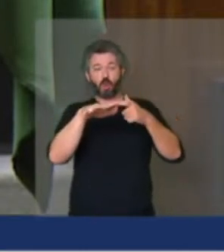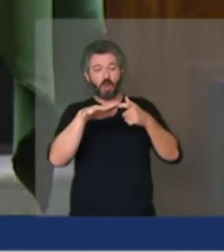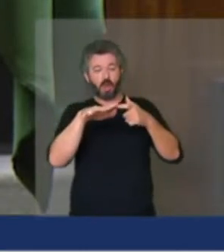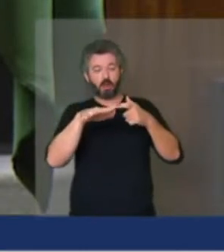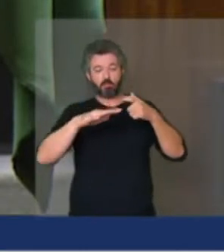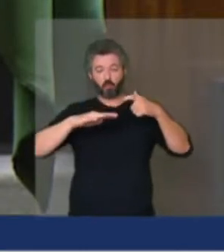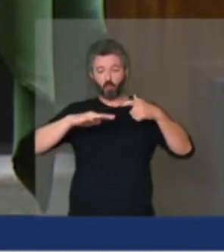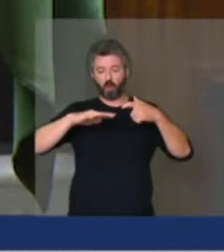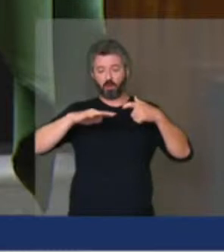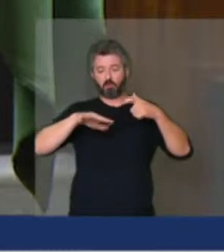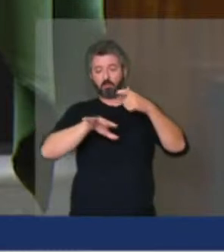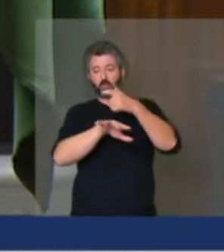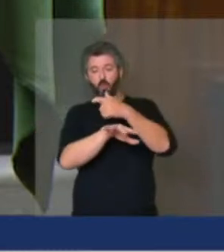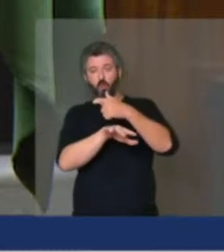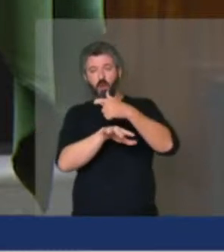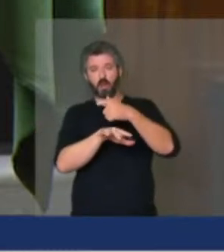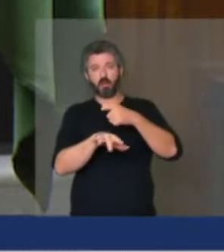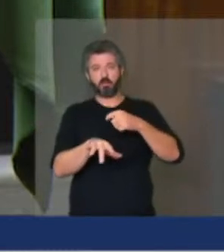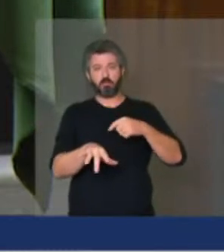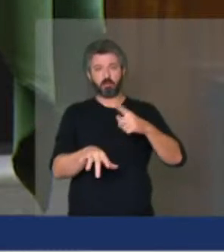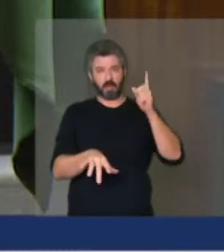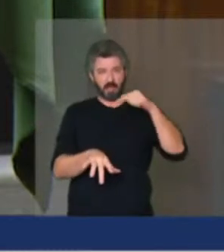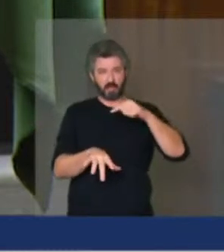QUE UMA ÁREA GEOGRÁFICA O TERRITÓRIO AONDE SE CONSTRÓI A TRAMA DAS RELAÇÕES ONDE SE